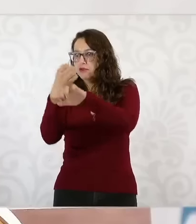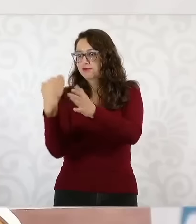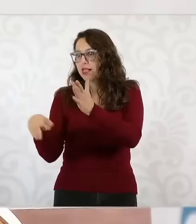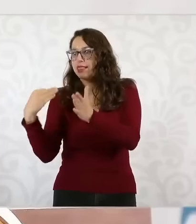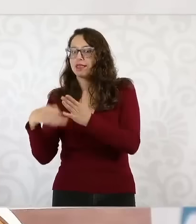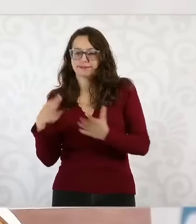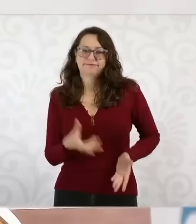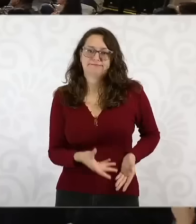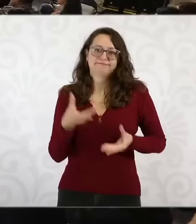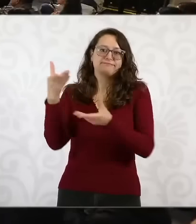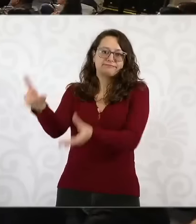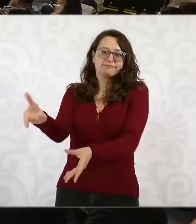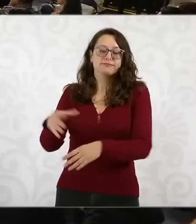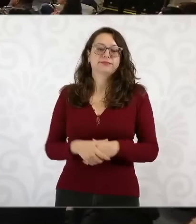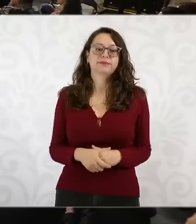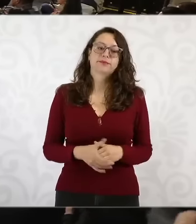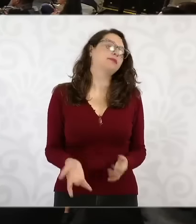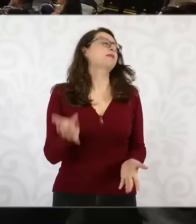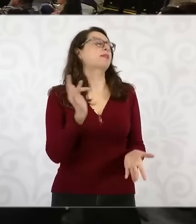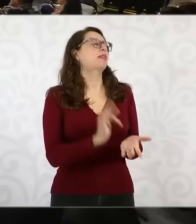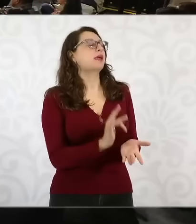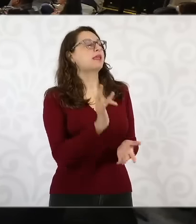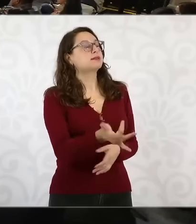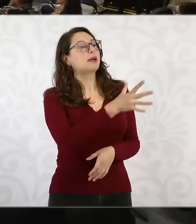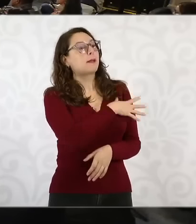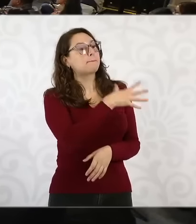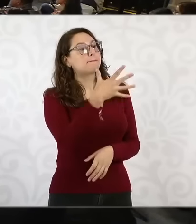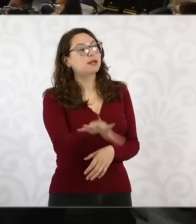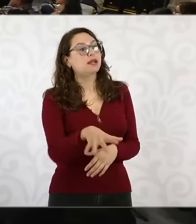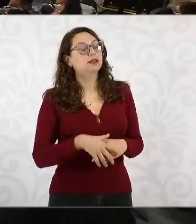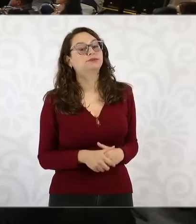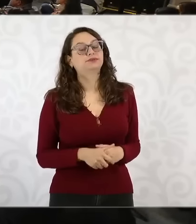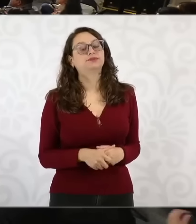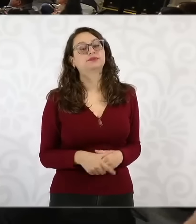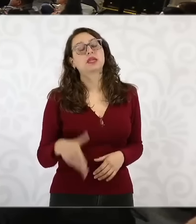Gracias. General, eh, presidenta, el gabinete de seguridad le compartió